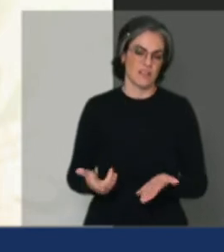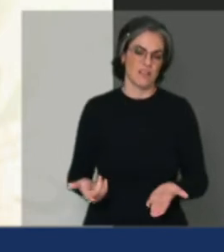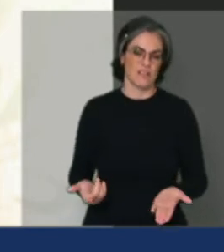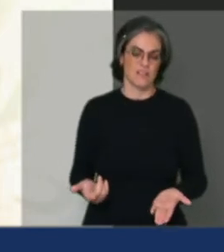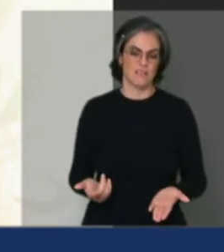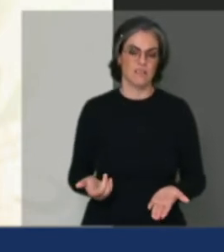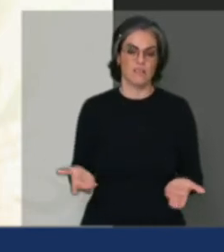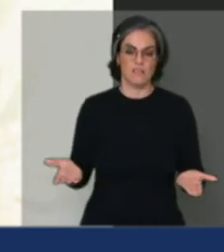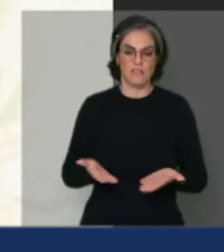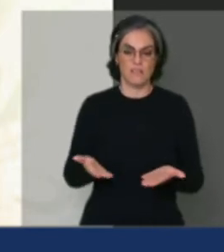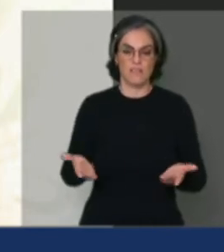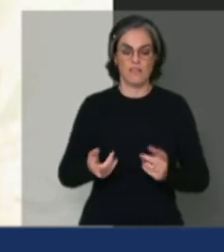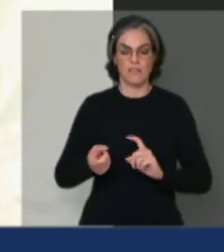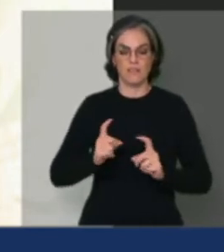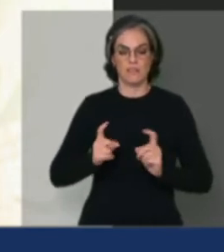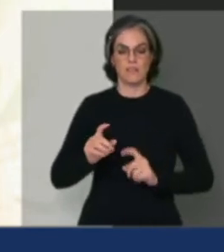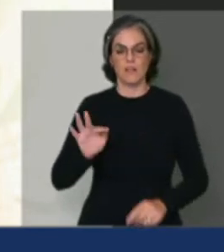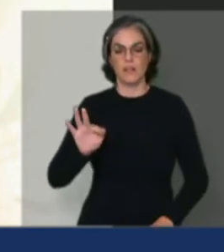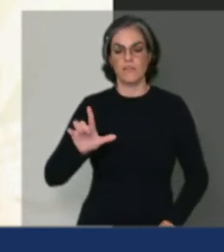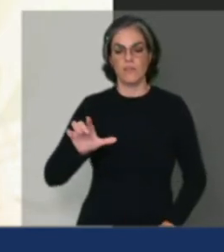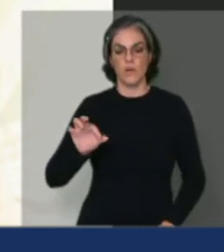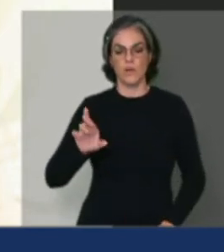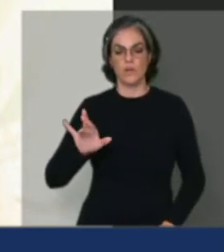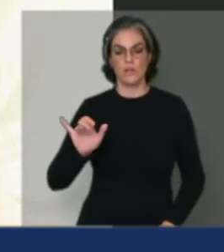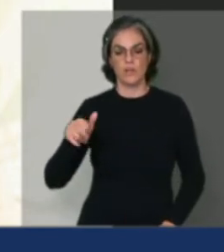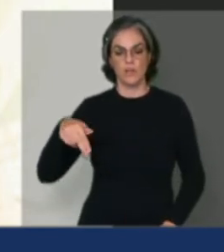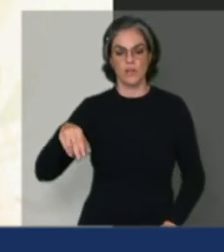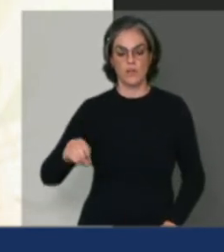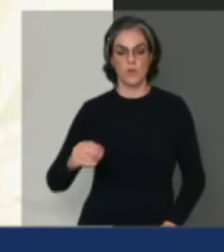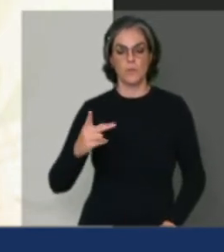FLORIANO PEIXOTO, OS CORREIOS ESTÃO CONSEGUINDO UMA BOA